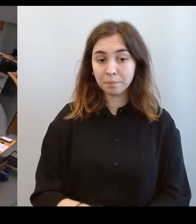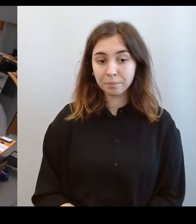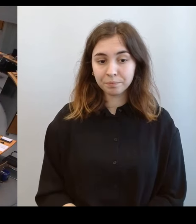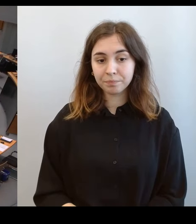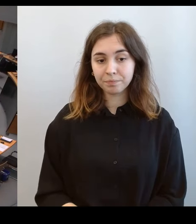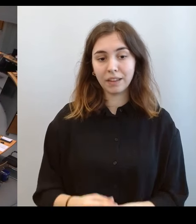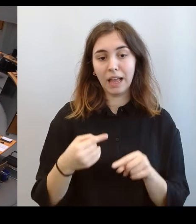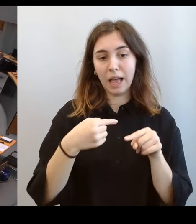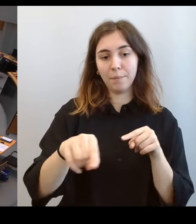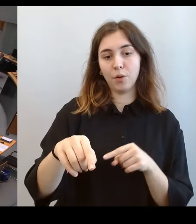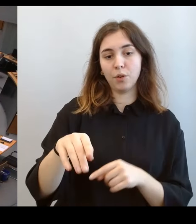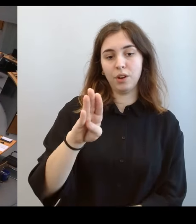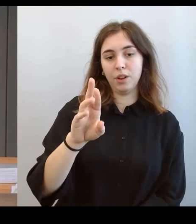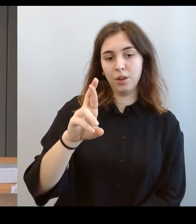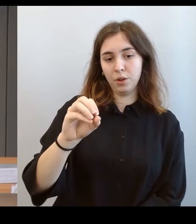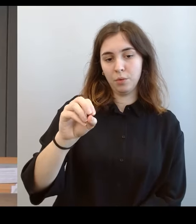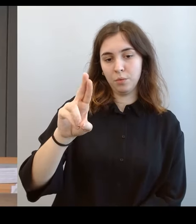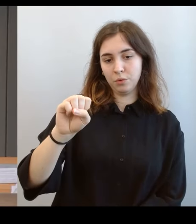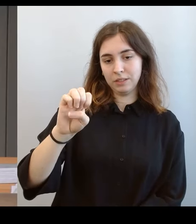Damit ist der Antrag abgelehnt.